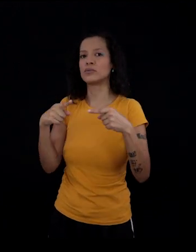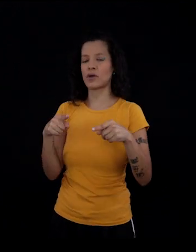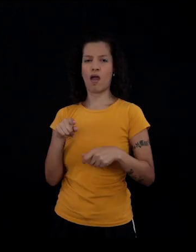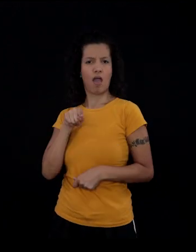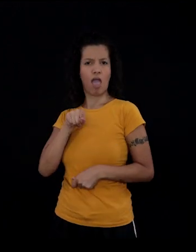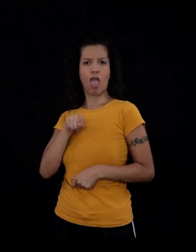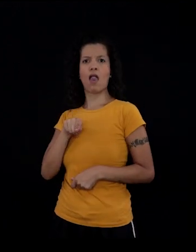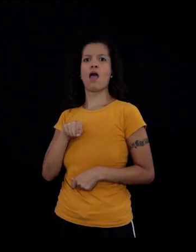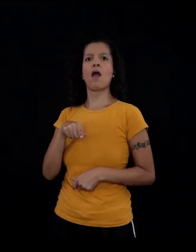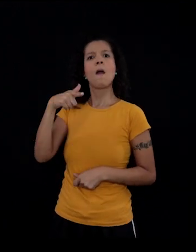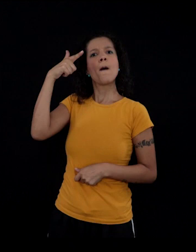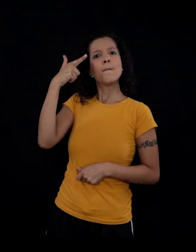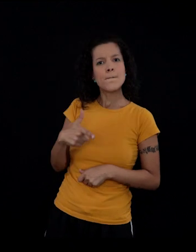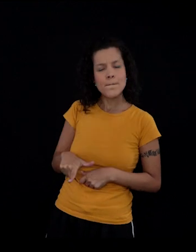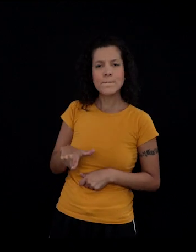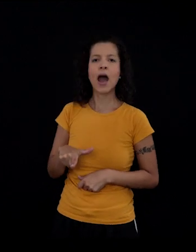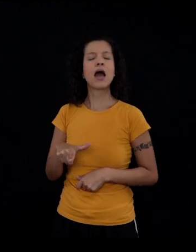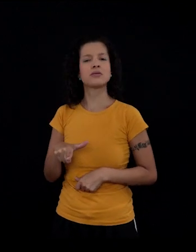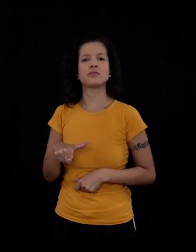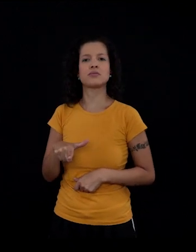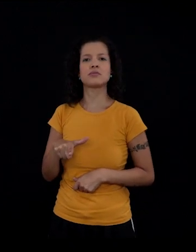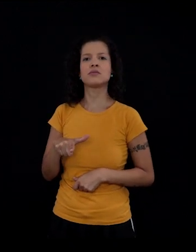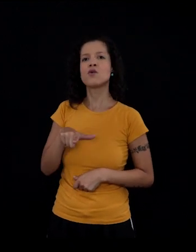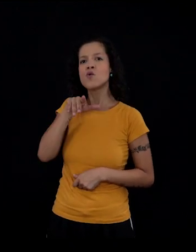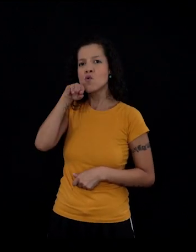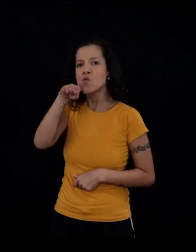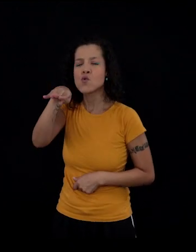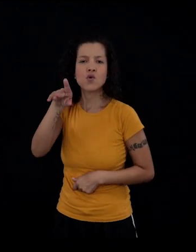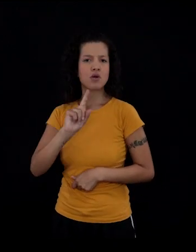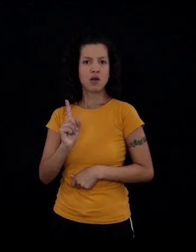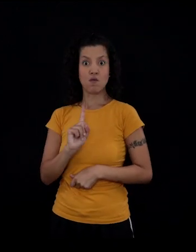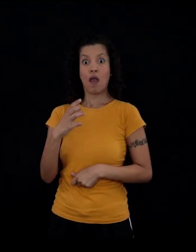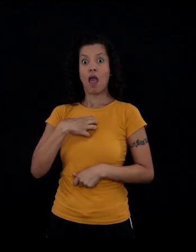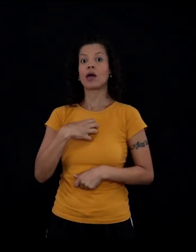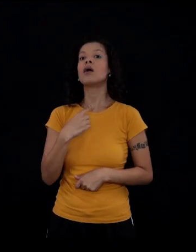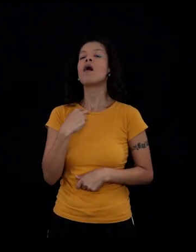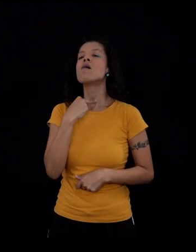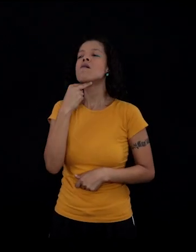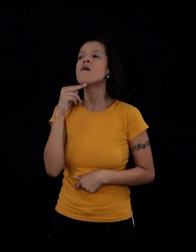Ela não toca nenhum instrumento, mas tem um dom de fazer na boca o instrumento para você tocar.